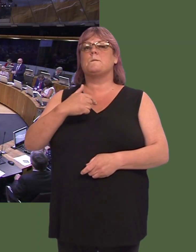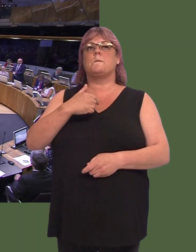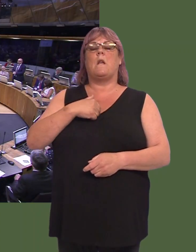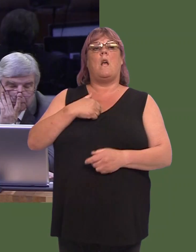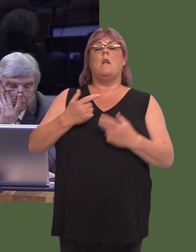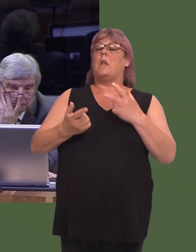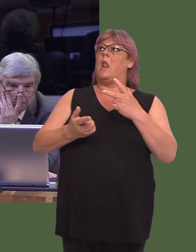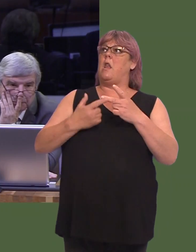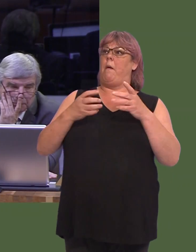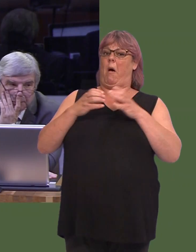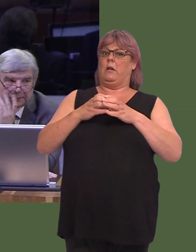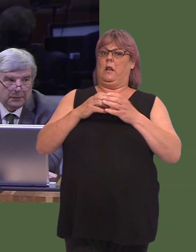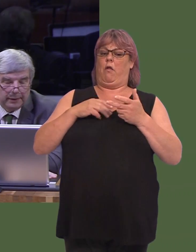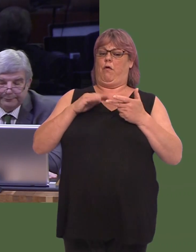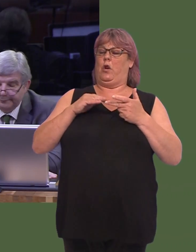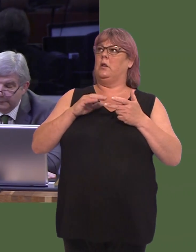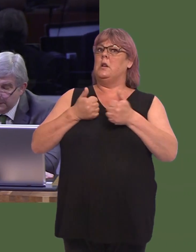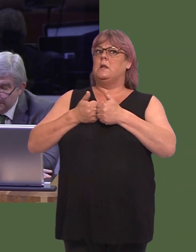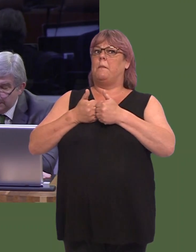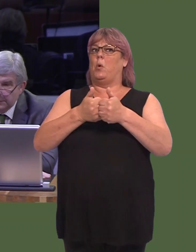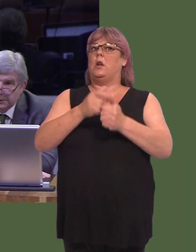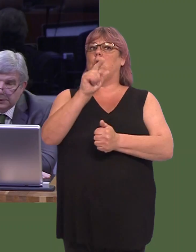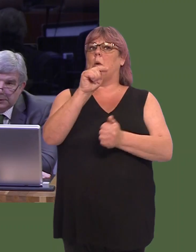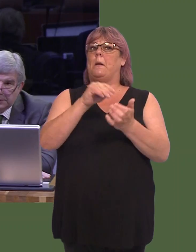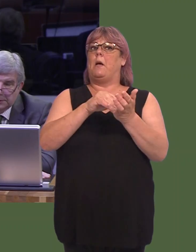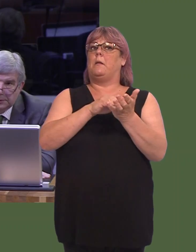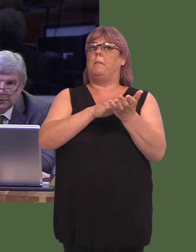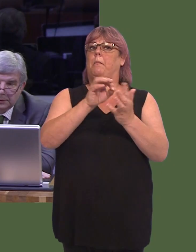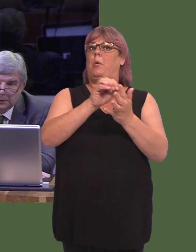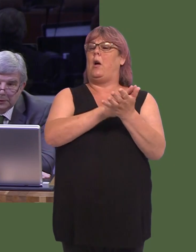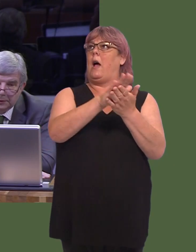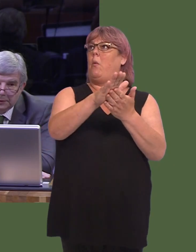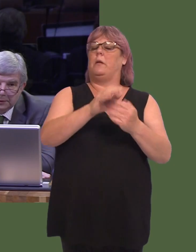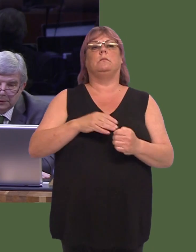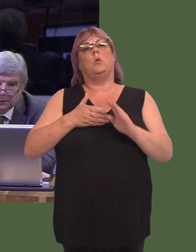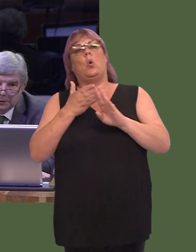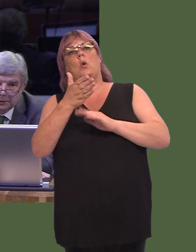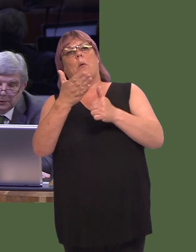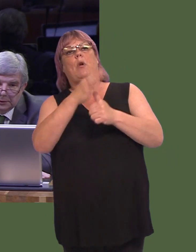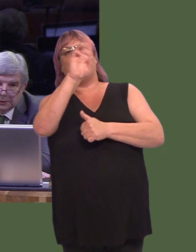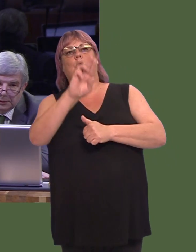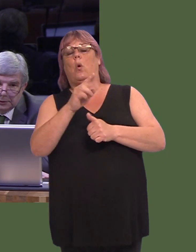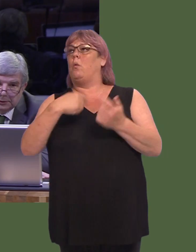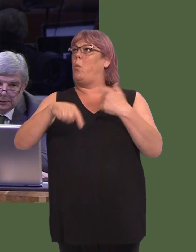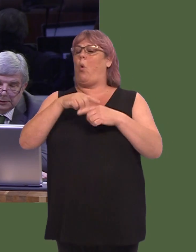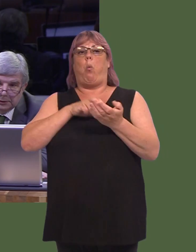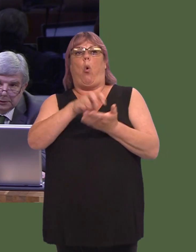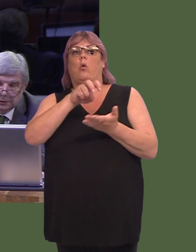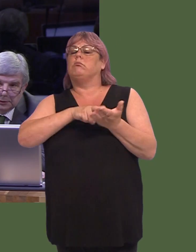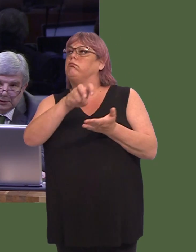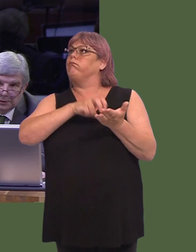i'r ysgol gynradd ar eu pennau eu hunain. Erbyn hyn, dim ond 25 y cant sy'n teithio ar eu pennau eu hunain nôl ac ymlaen i'r ysgol gynradd. Mae hynny oherwydd bod y car wedi dod i ddominyddu ein tirwedd drefol ni, mewn ffordd sydd ddim yn naturiol, sydd ddim yn caniatáu chwarae'n naturiol, sydd ddim yn caniatáu iechyd naturiol ychwaith. Felly, o leiaf, a wnewch chi roi'r grym i awdurdodau lleol nawr i gyflwyno'r parthau hyn heb unrhyw rwystr gan Lywodraeth Cymru?